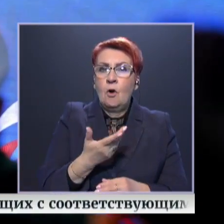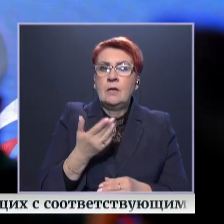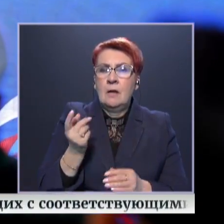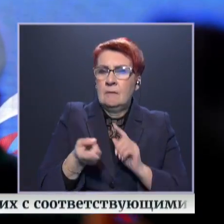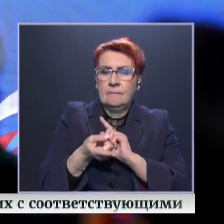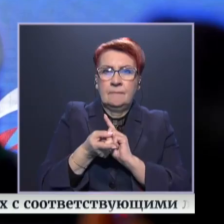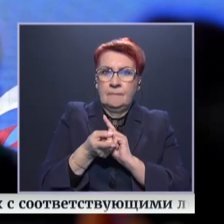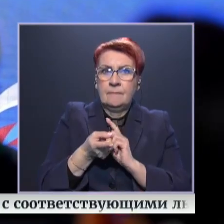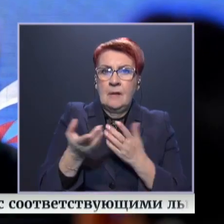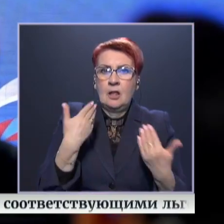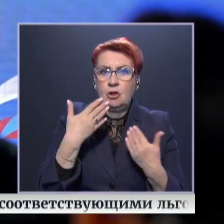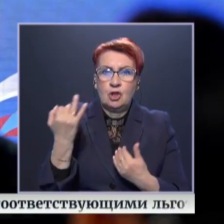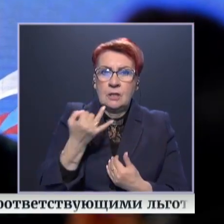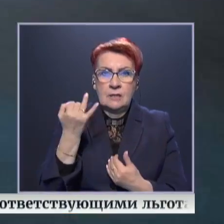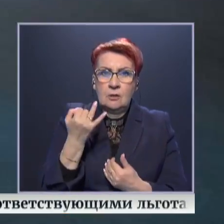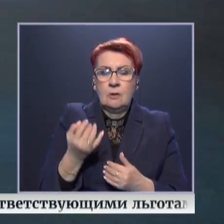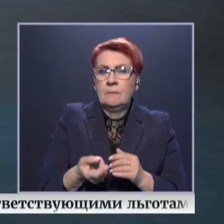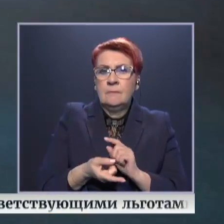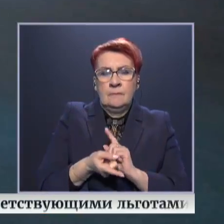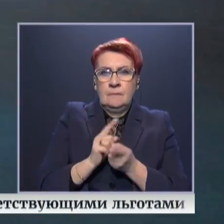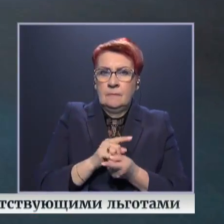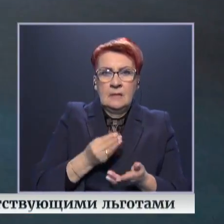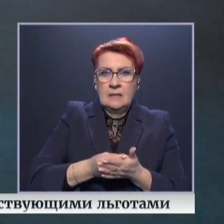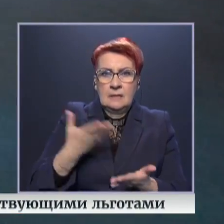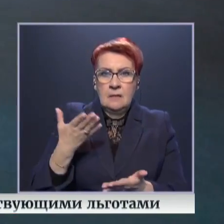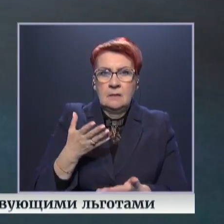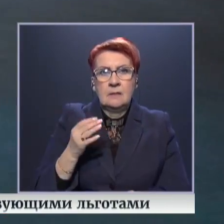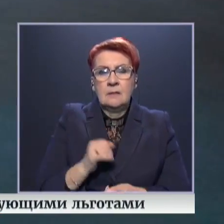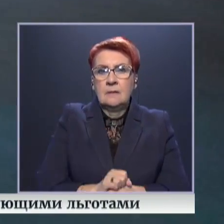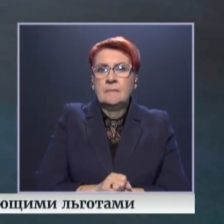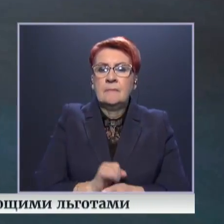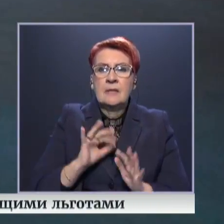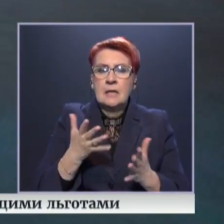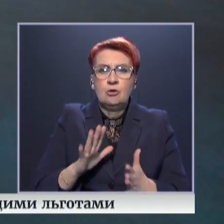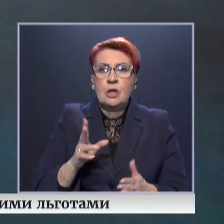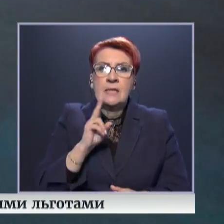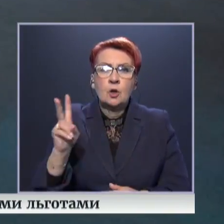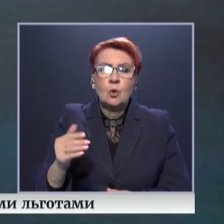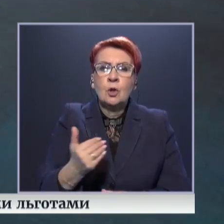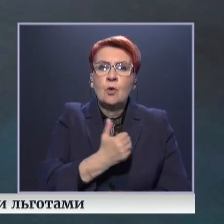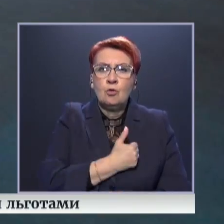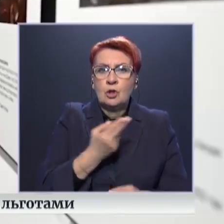людей размывает ценности и подтачивает жизненную опору не случайно Если кто-то хочет лишить государства